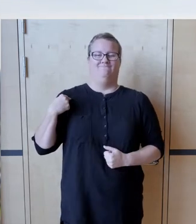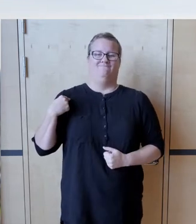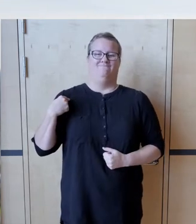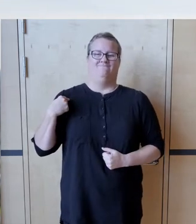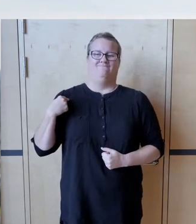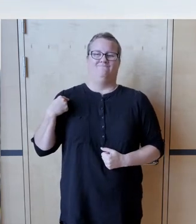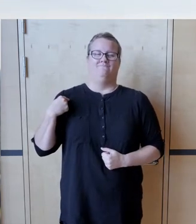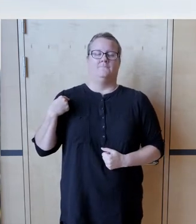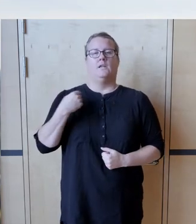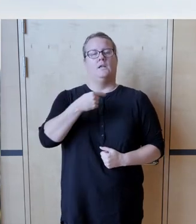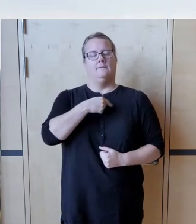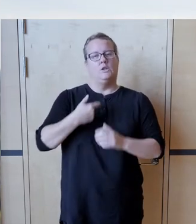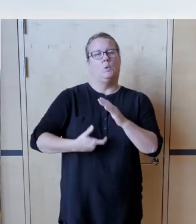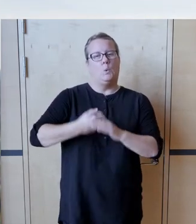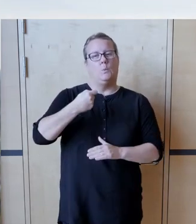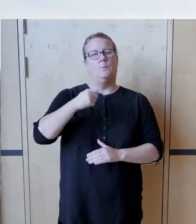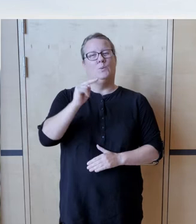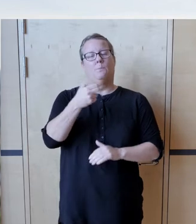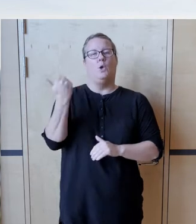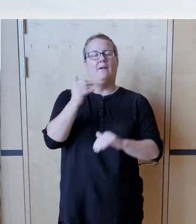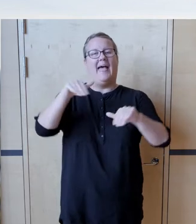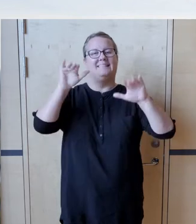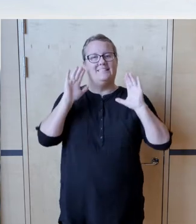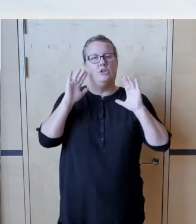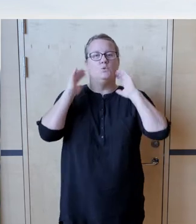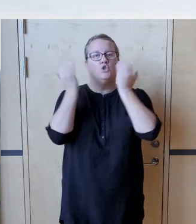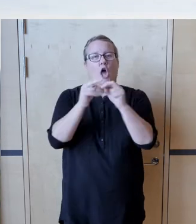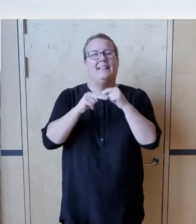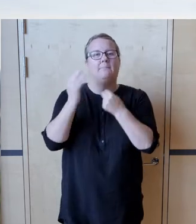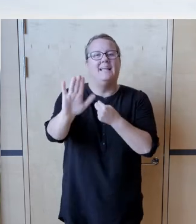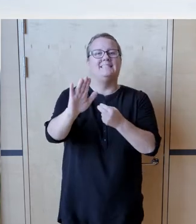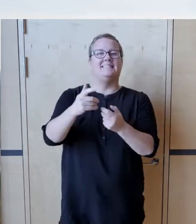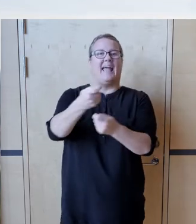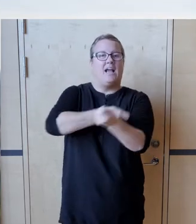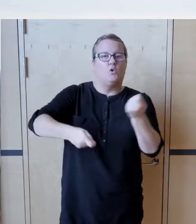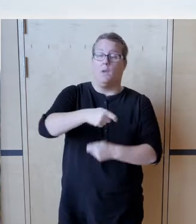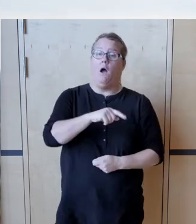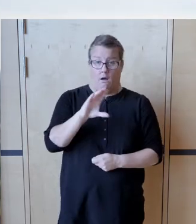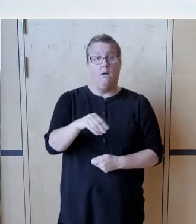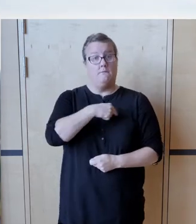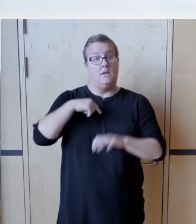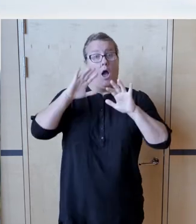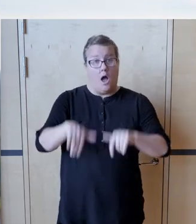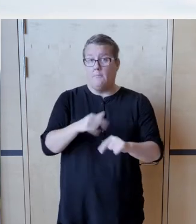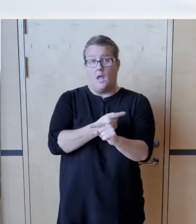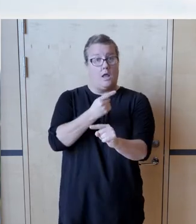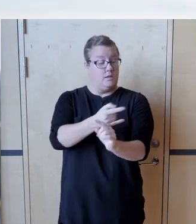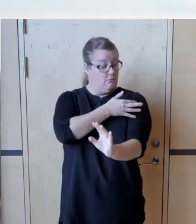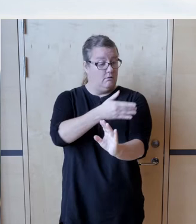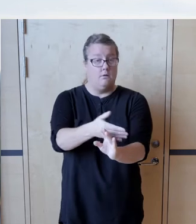Du måste ta hänsyn till socialnämndens ekonomi och det har vi gjort konsekvent genom Den här mandatperioden